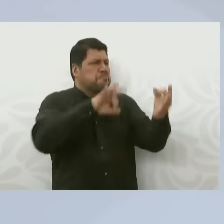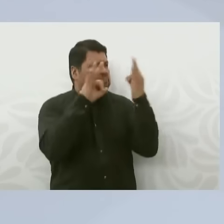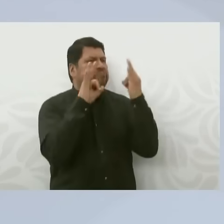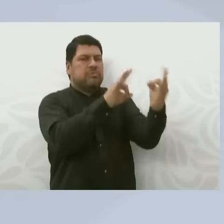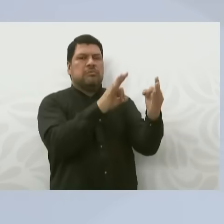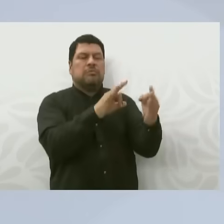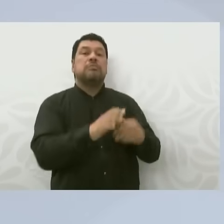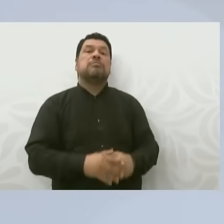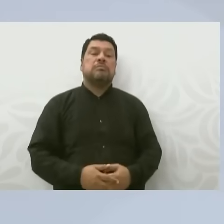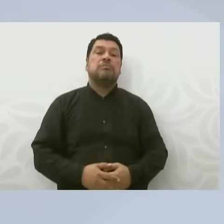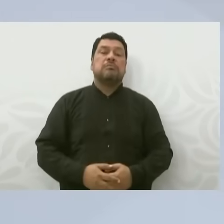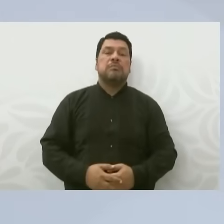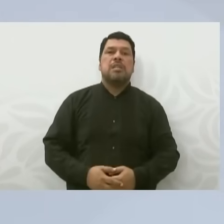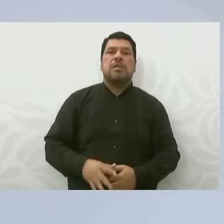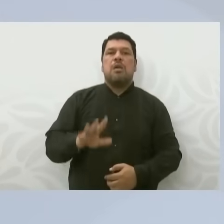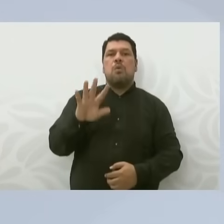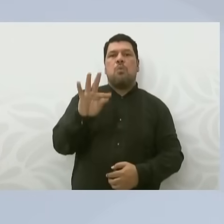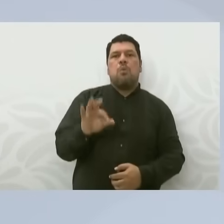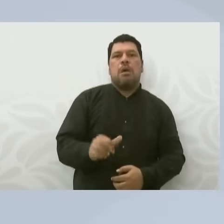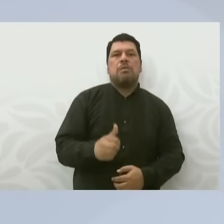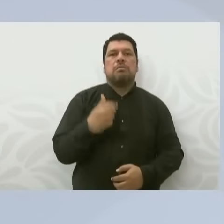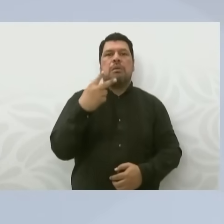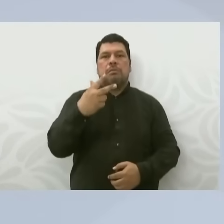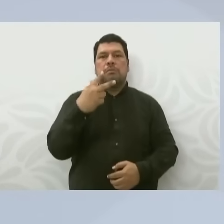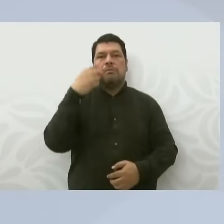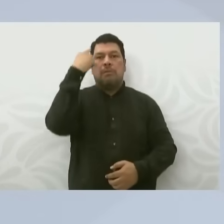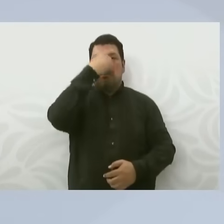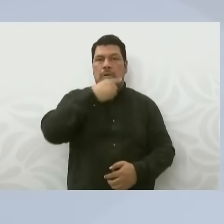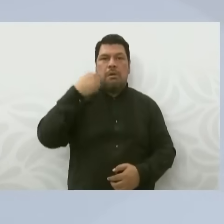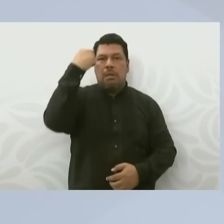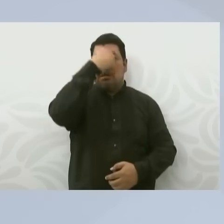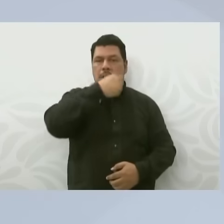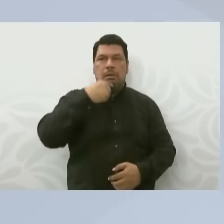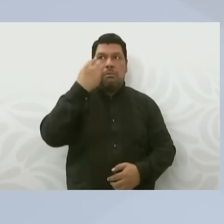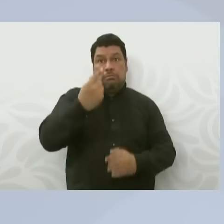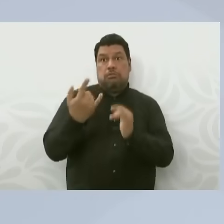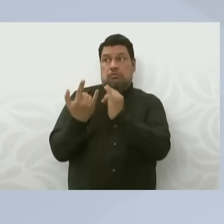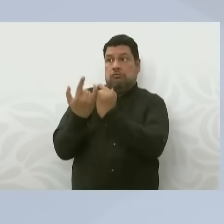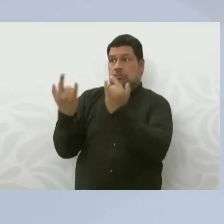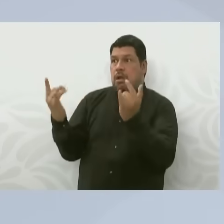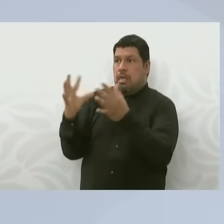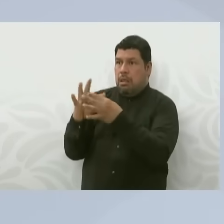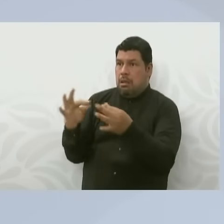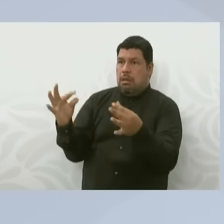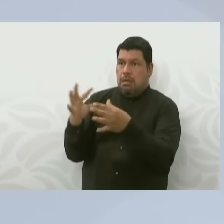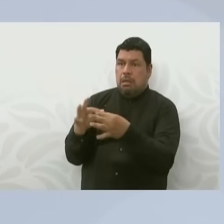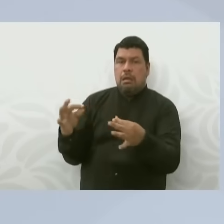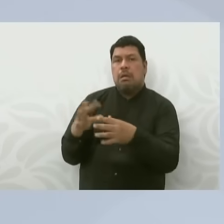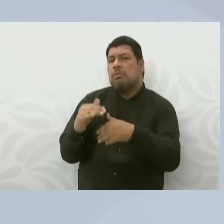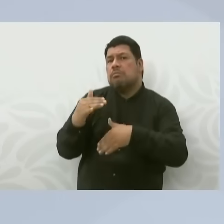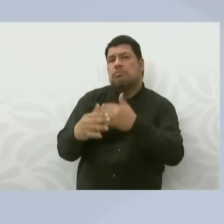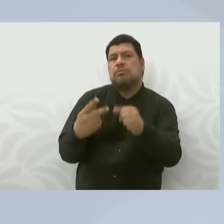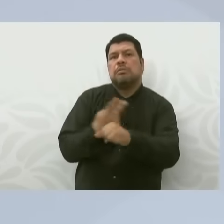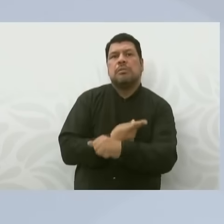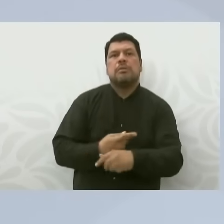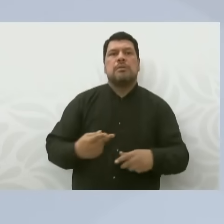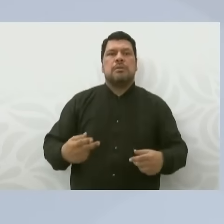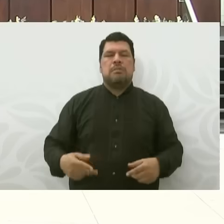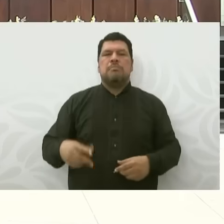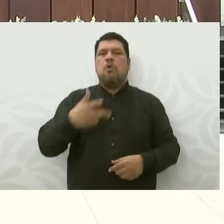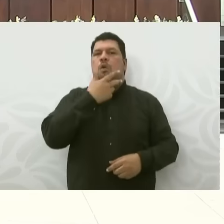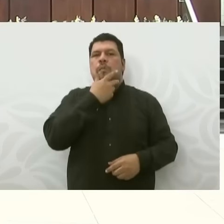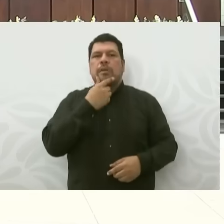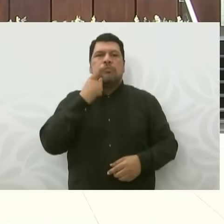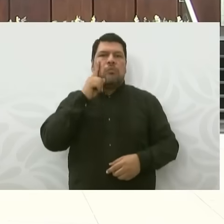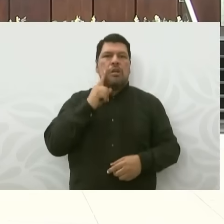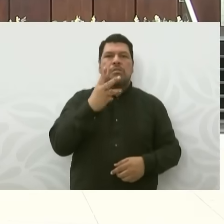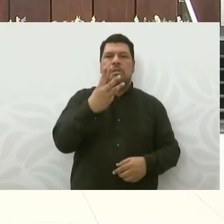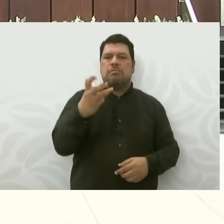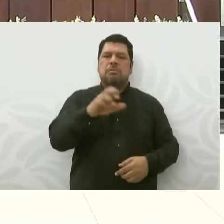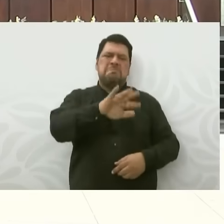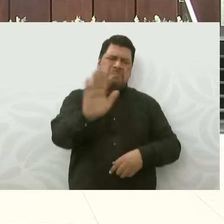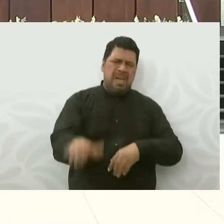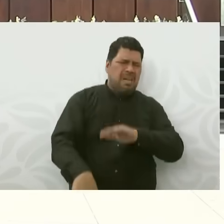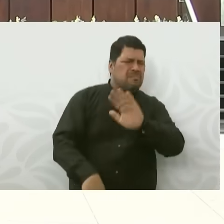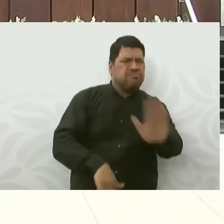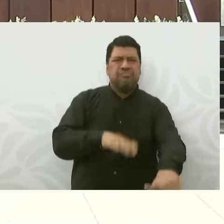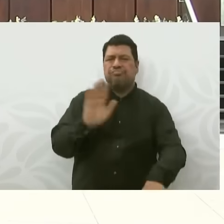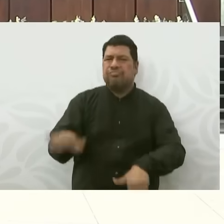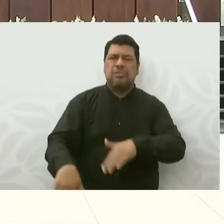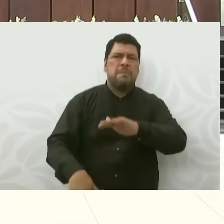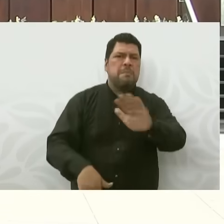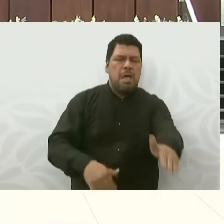saldo de 48 horas según relatan crónicas fue de 300 mexicanas y mexicanos muertos cuyos cuerpos